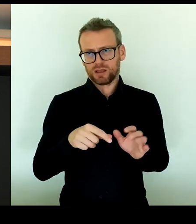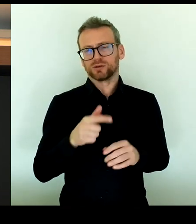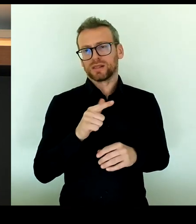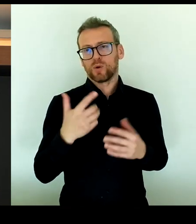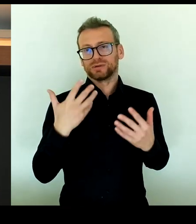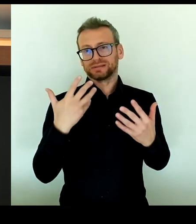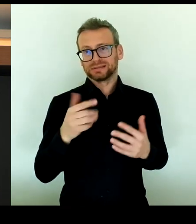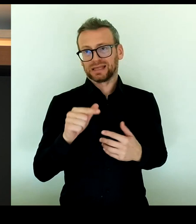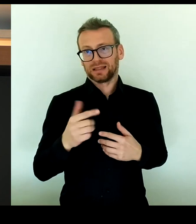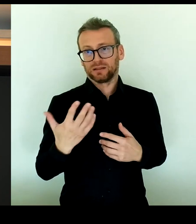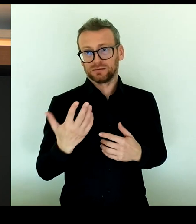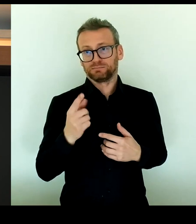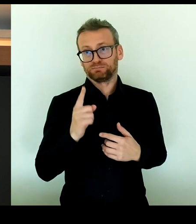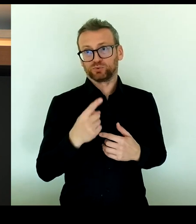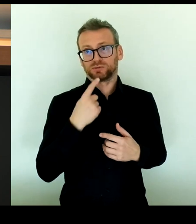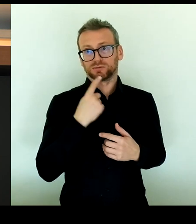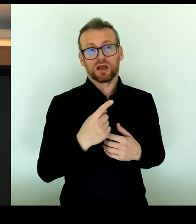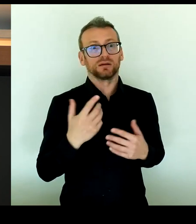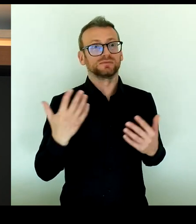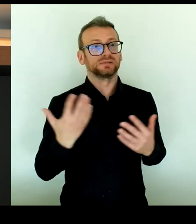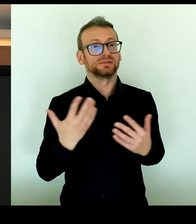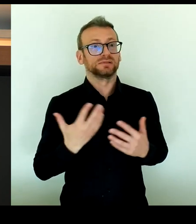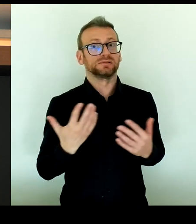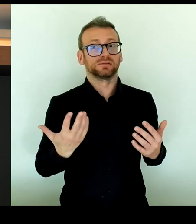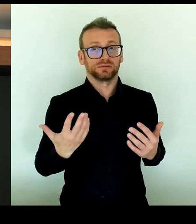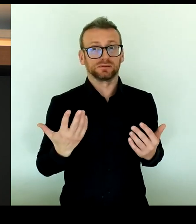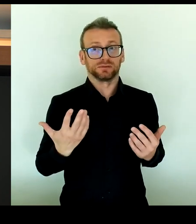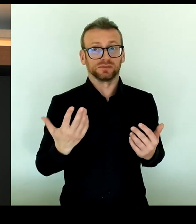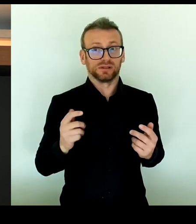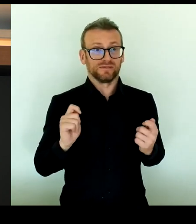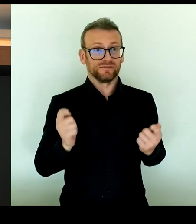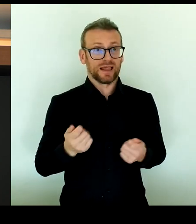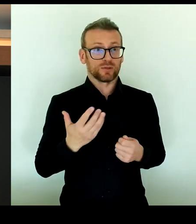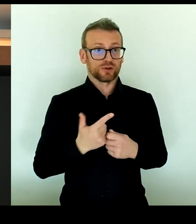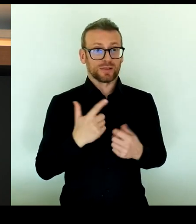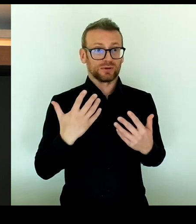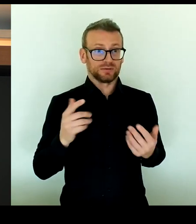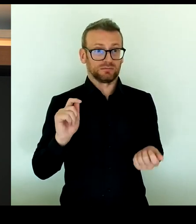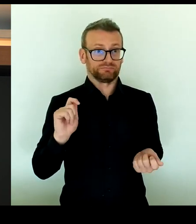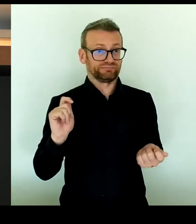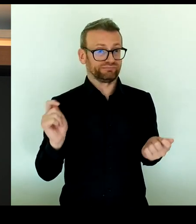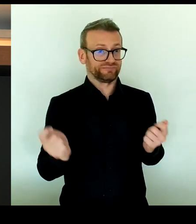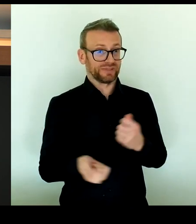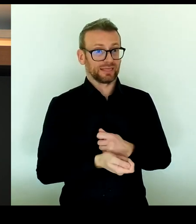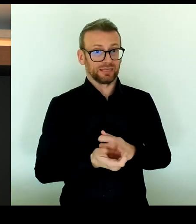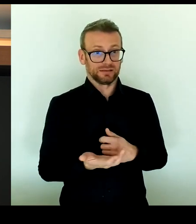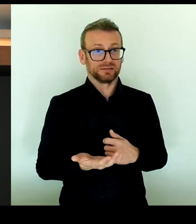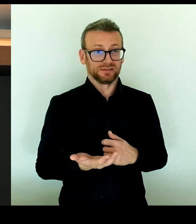wichtig das Thema Datenschutz ist und bleibt. Sie haben viele Verfahren eröffnet, mehr gegenüber